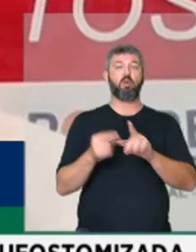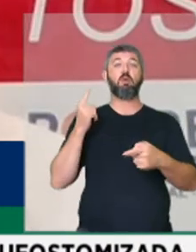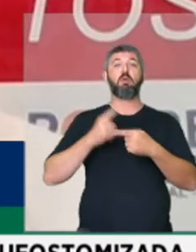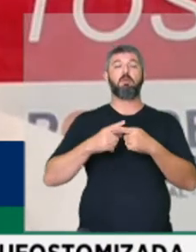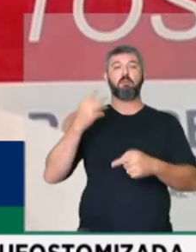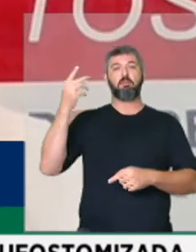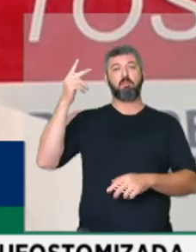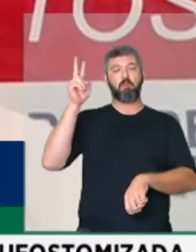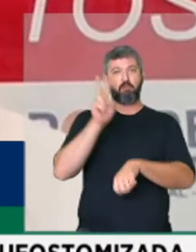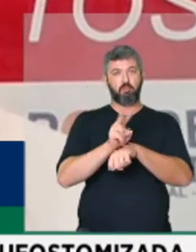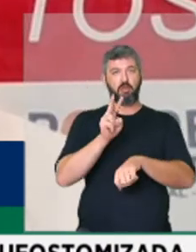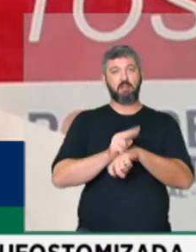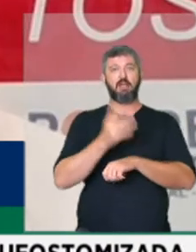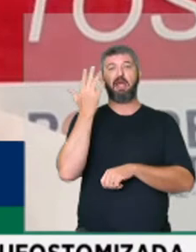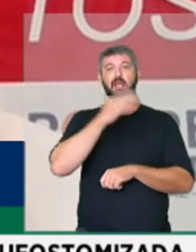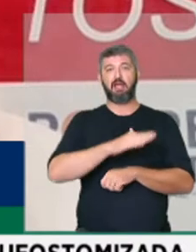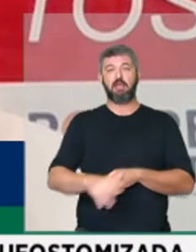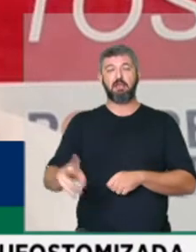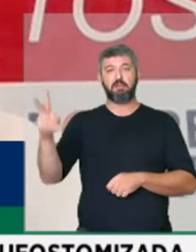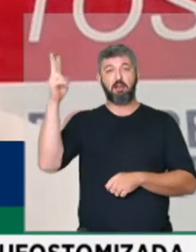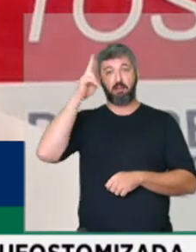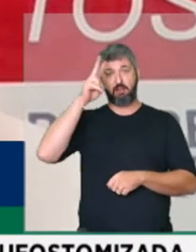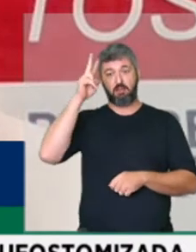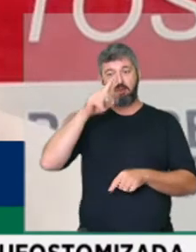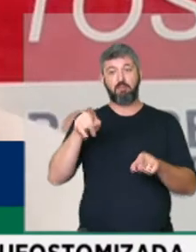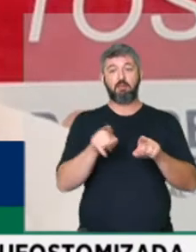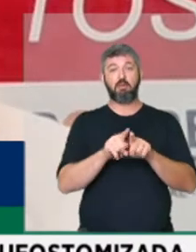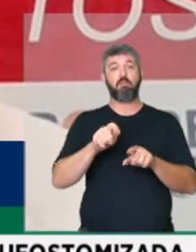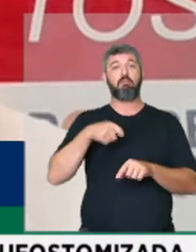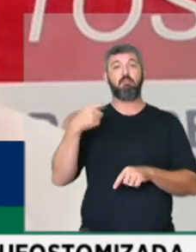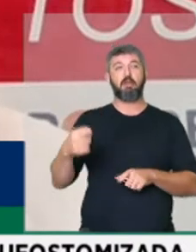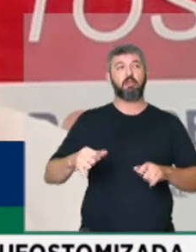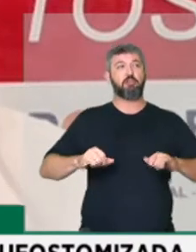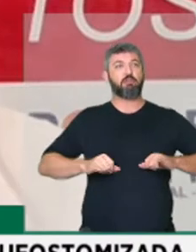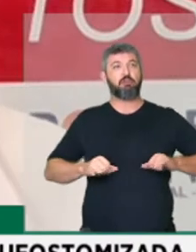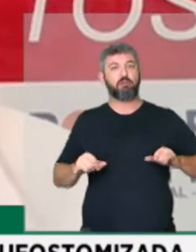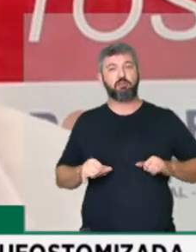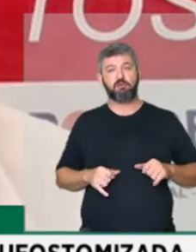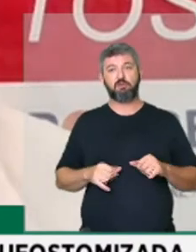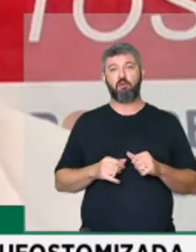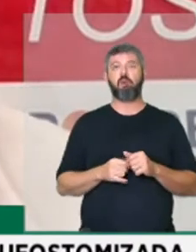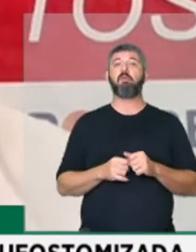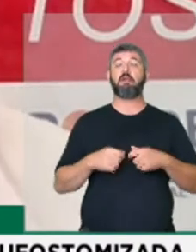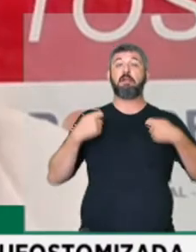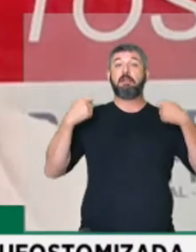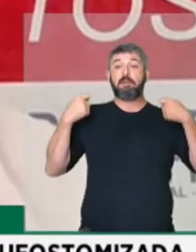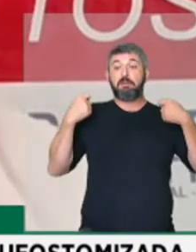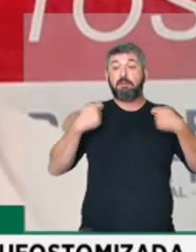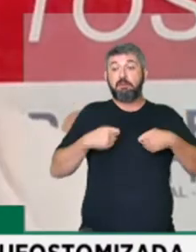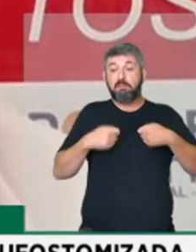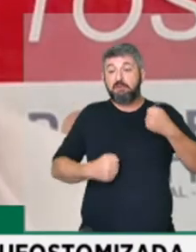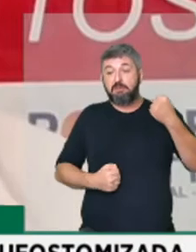ORIENTA O PSOL? -- [DEPUTADA]: PSOL ORIENTA SIM PRESIDENTE, TER UM DIA QUE VISSE BLIZ ZE AS CRIANÇAS TRAQUEOSTOMIZADAS É